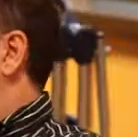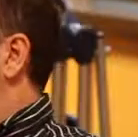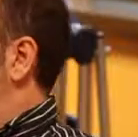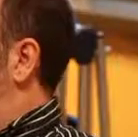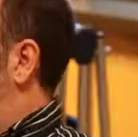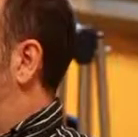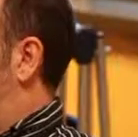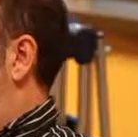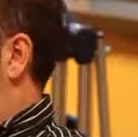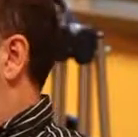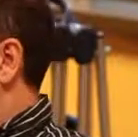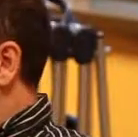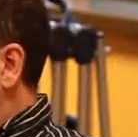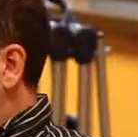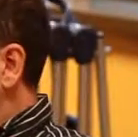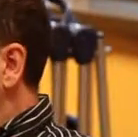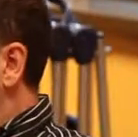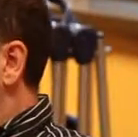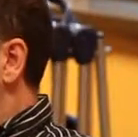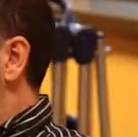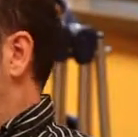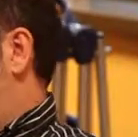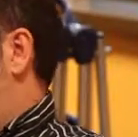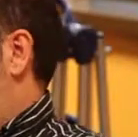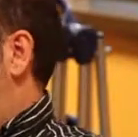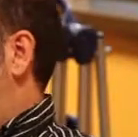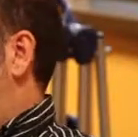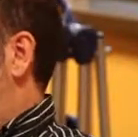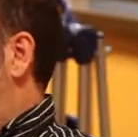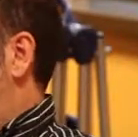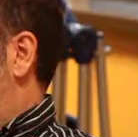en escuelas, en Sanidad o en lo que sea. Lo primero quería pedirte